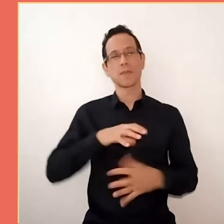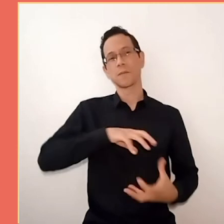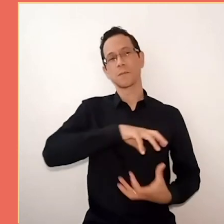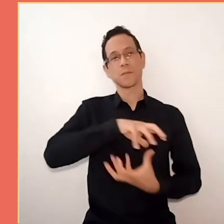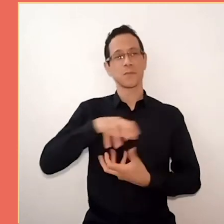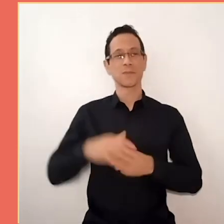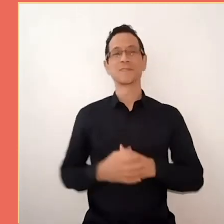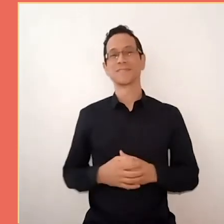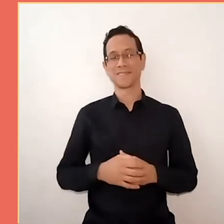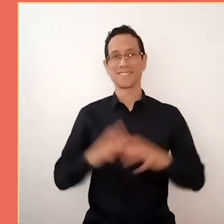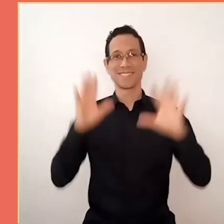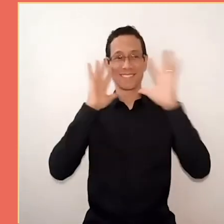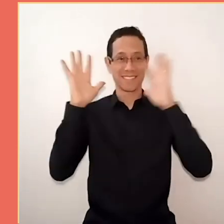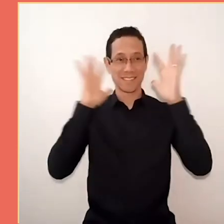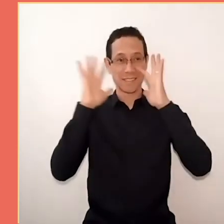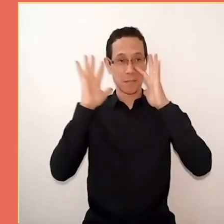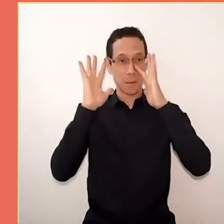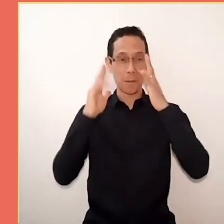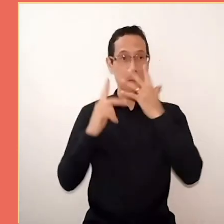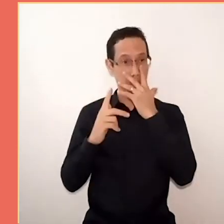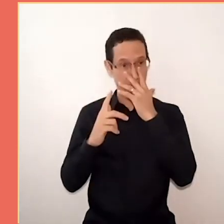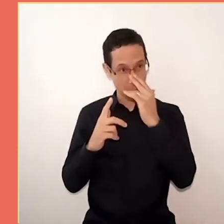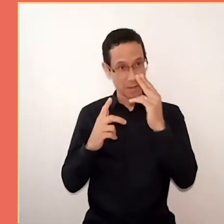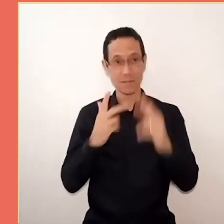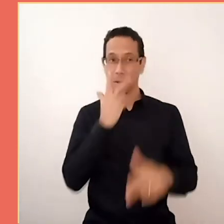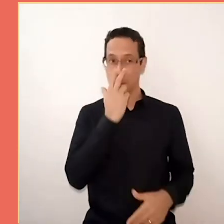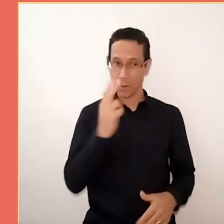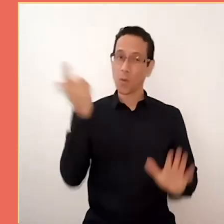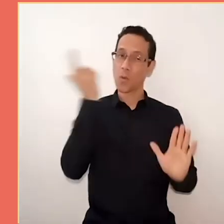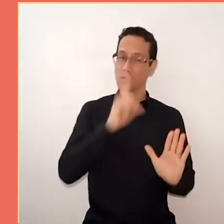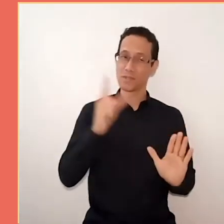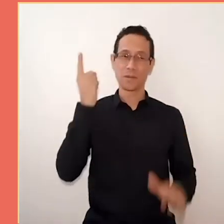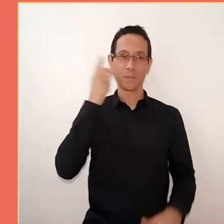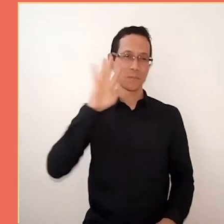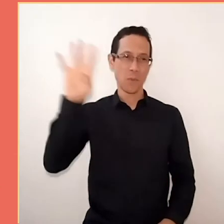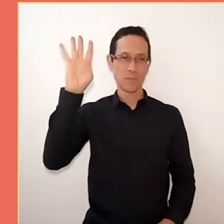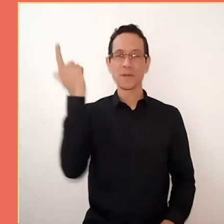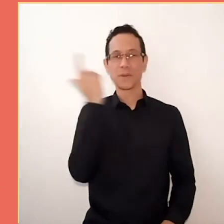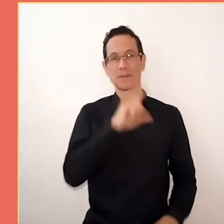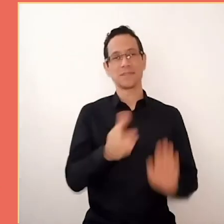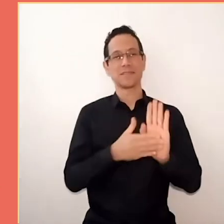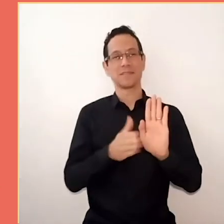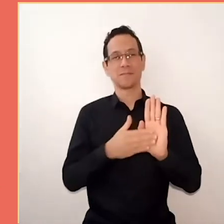Penso que conseguimos realizar esses propósitos ao longo desses dias. Queria muito agradecer em nome